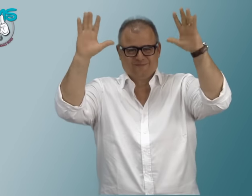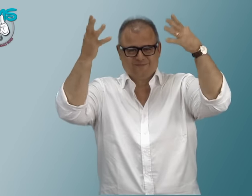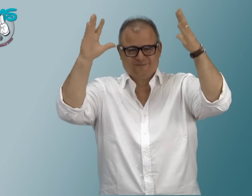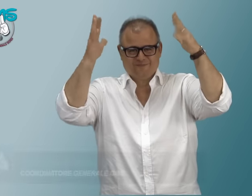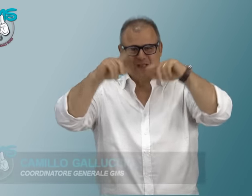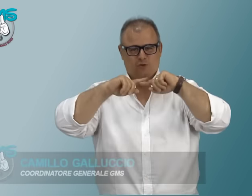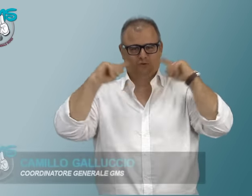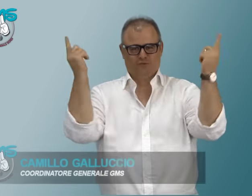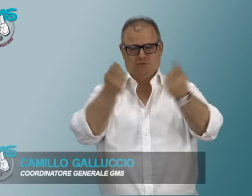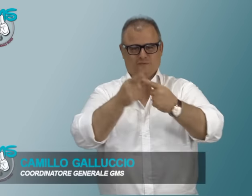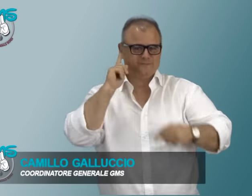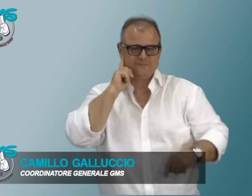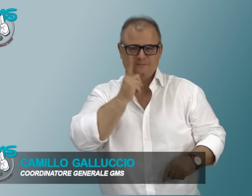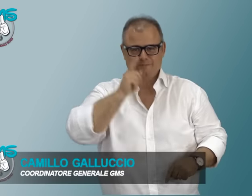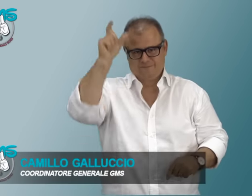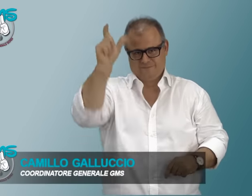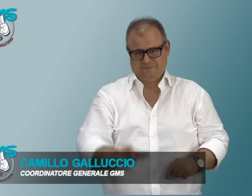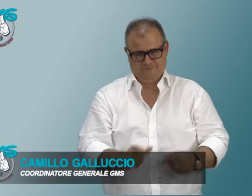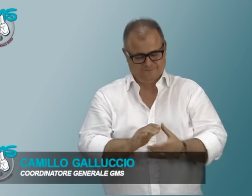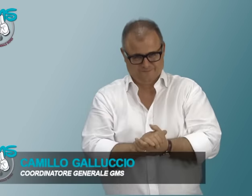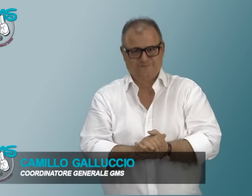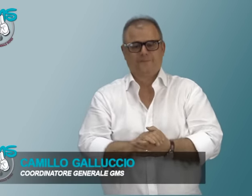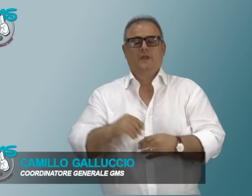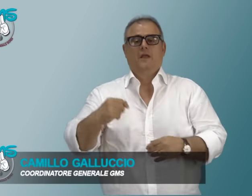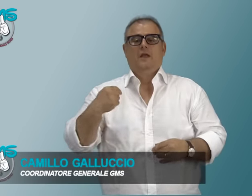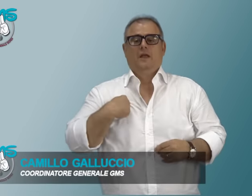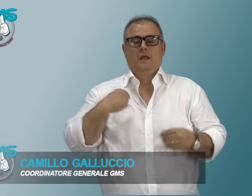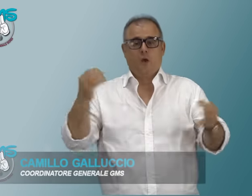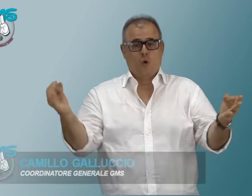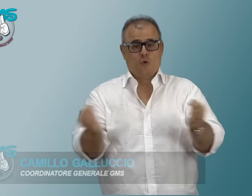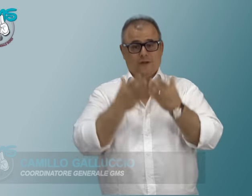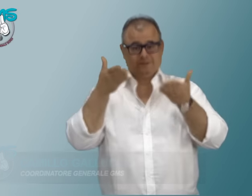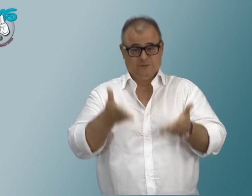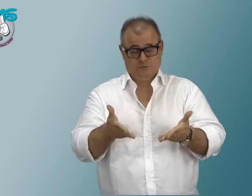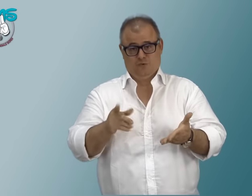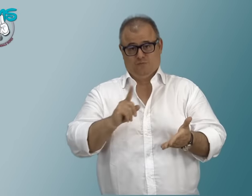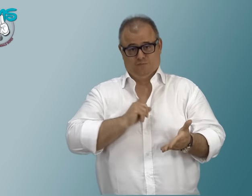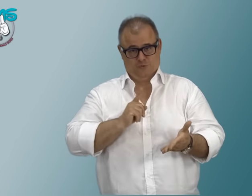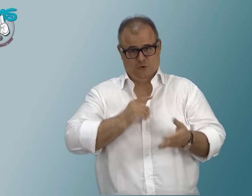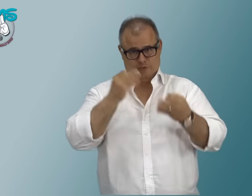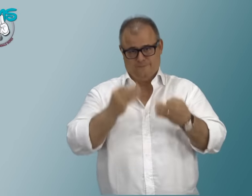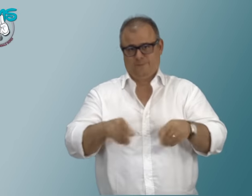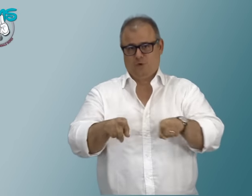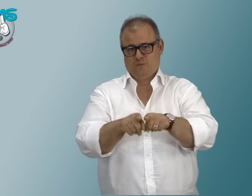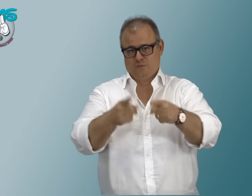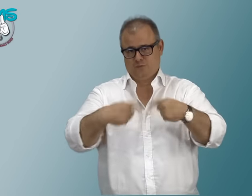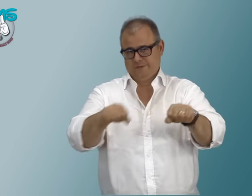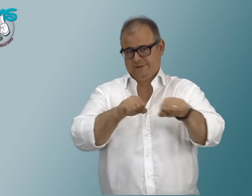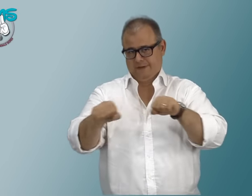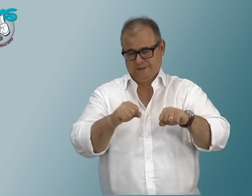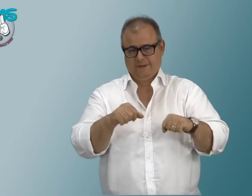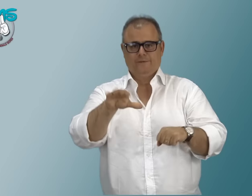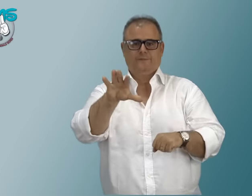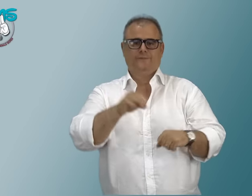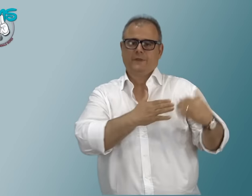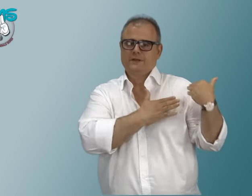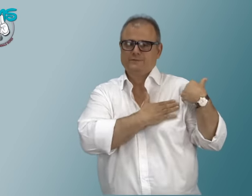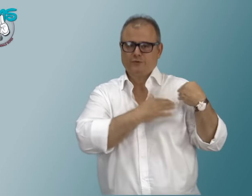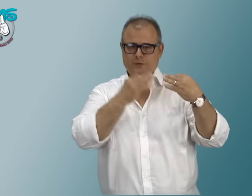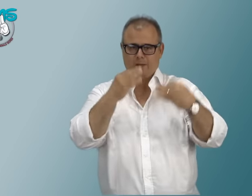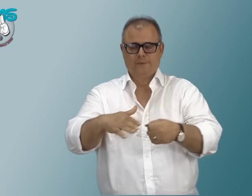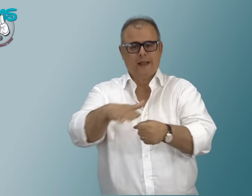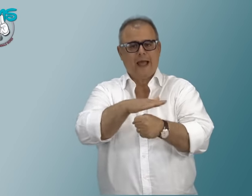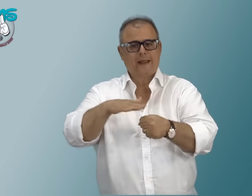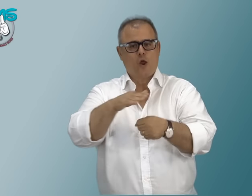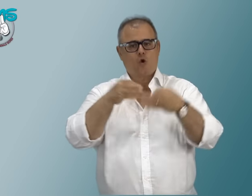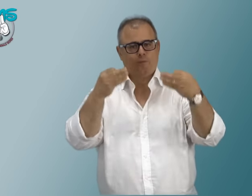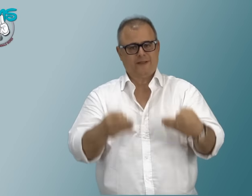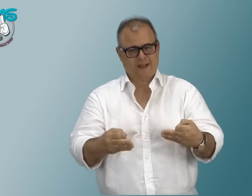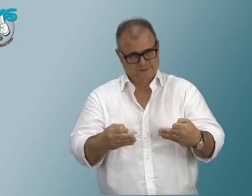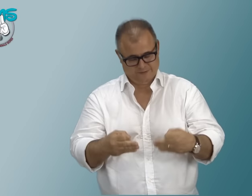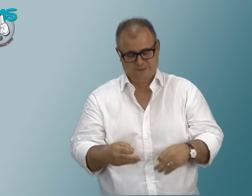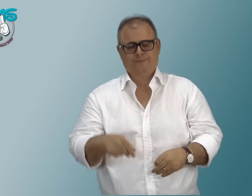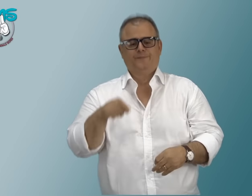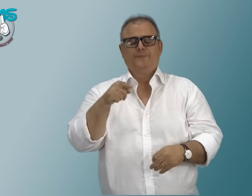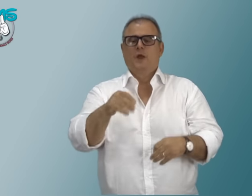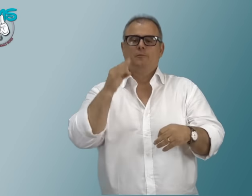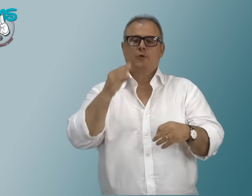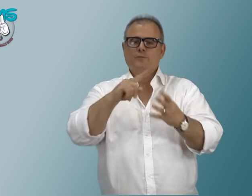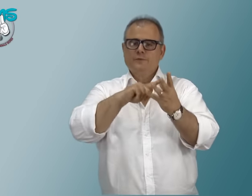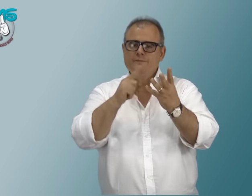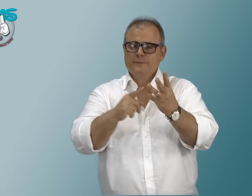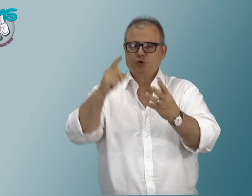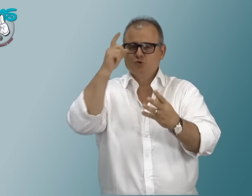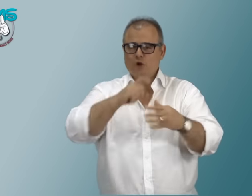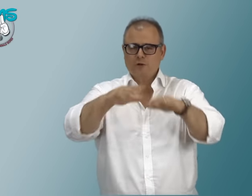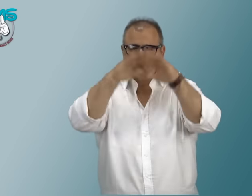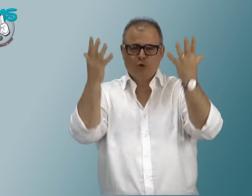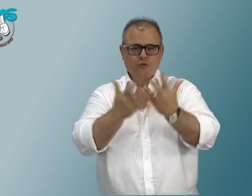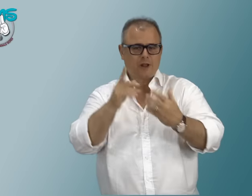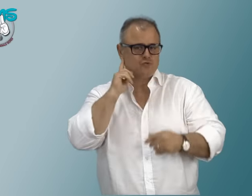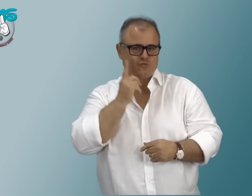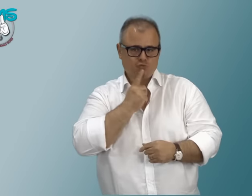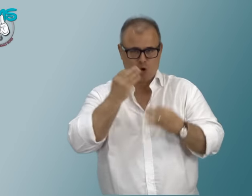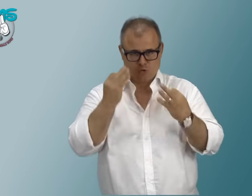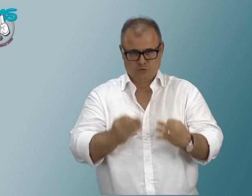Un applauso a tutti sordi d'Italia, in questa occasione io come Consigliere Direttivo sono il responsabile dell'area competente della Giornata Mondiale del Sordo